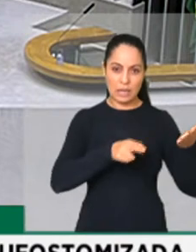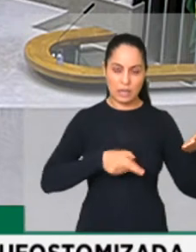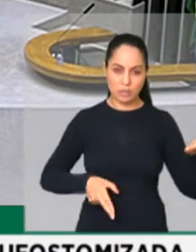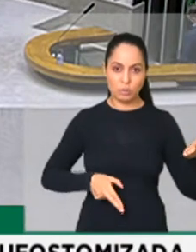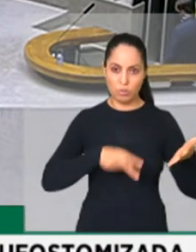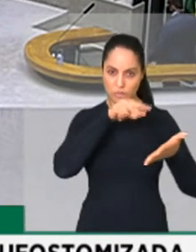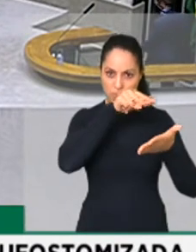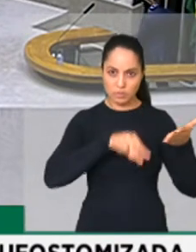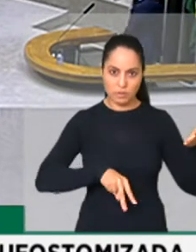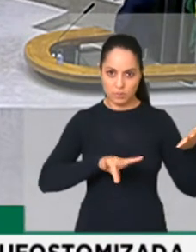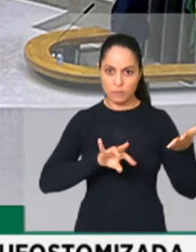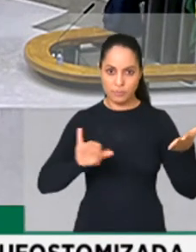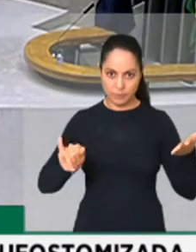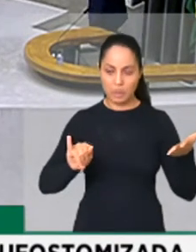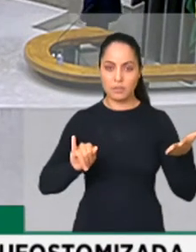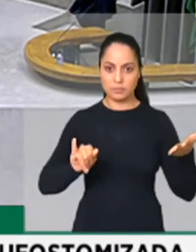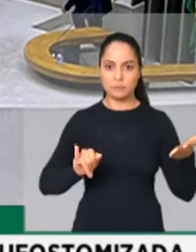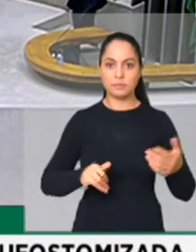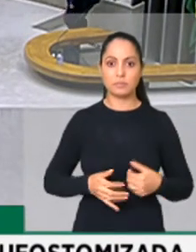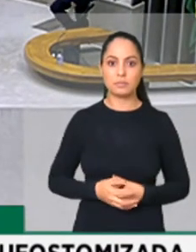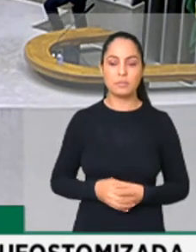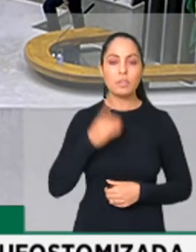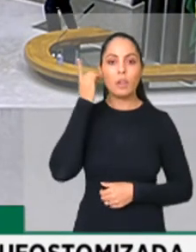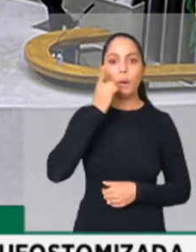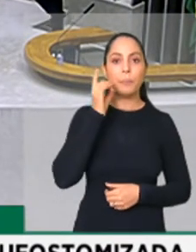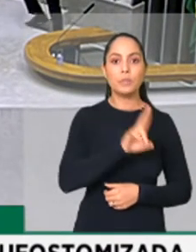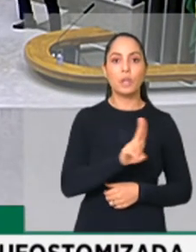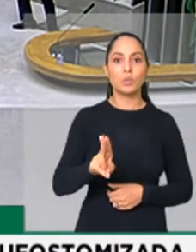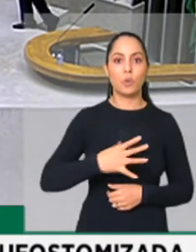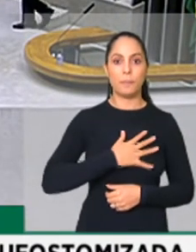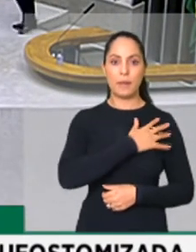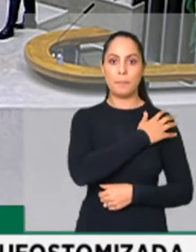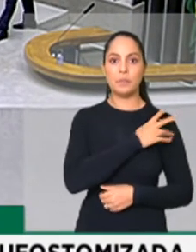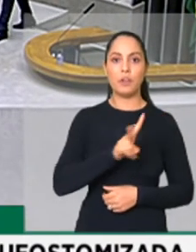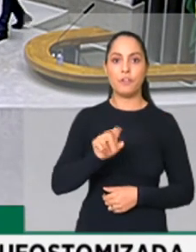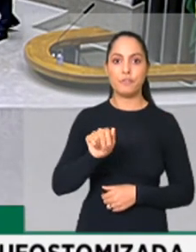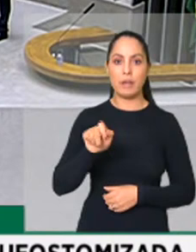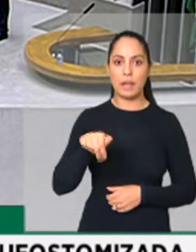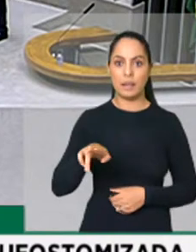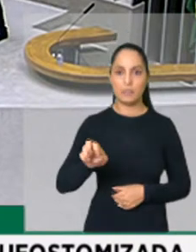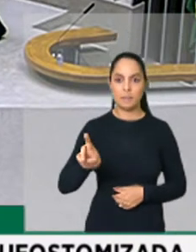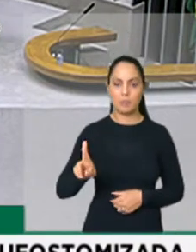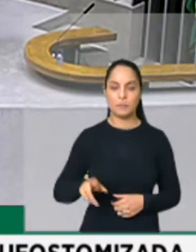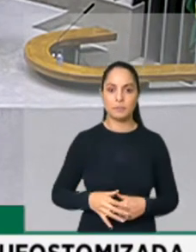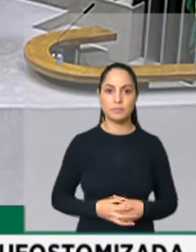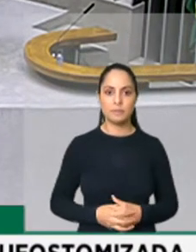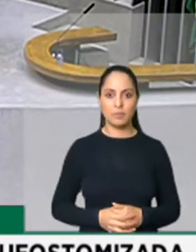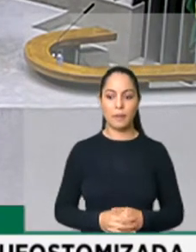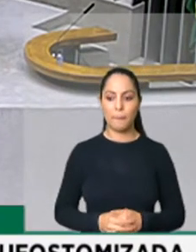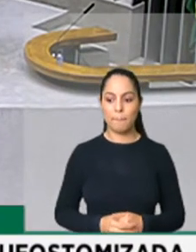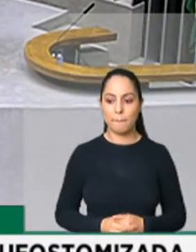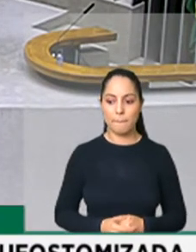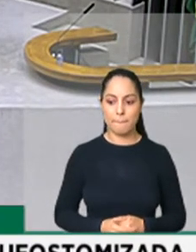DE 2017 A ASSOCIAÇÃO BRASILEIRA DE OTORRINOLARINGOLOGIA E CIRURGIA CERVICOFACIAL EM